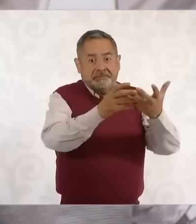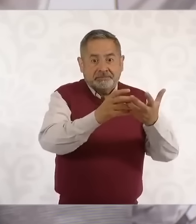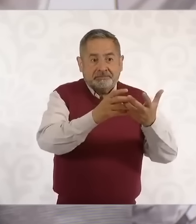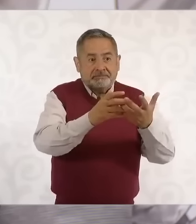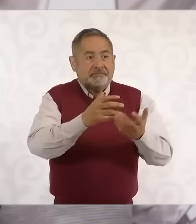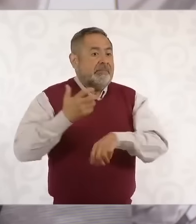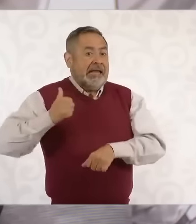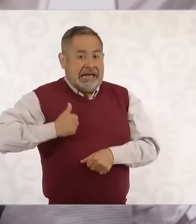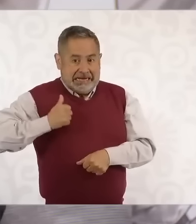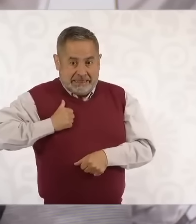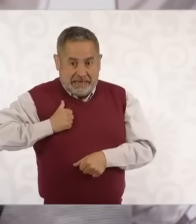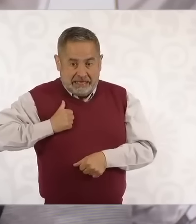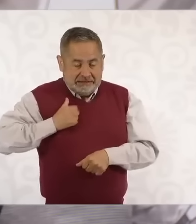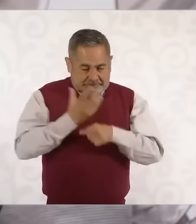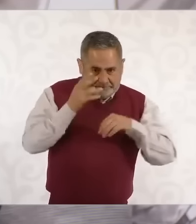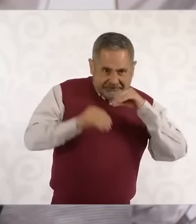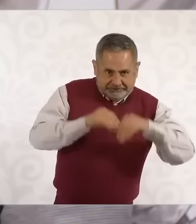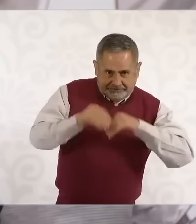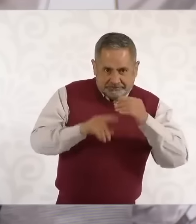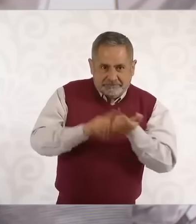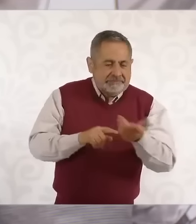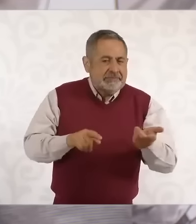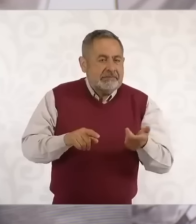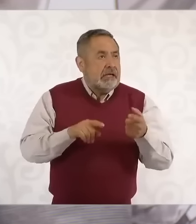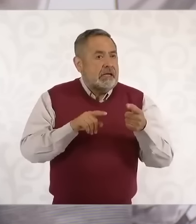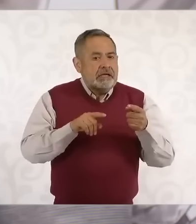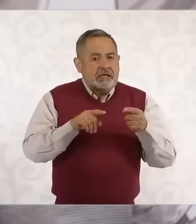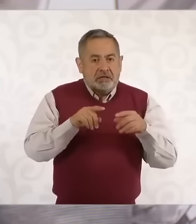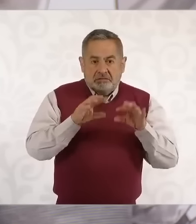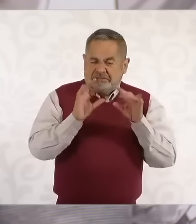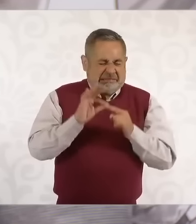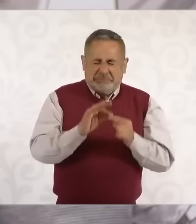México, de algunos minerales, por ejemplo, aluminio, muy muy especializado. Entonces,